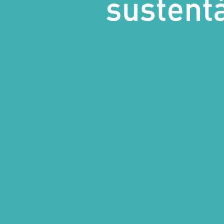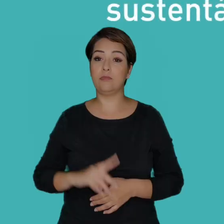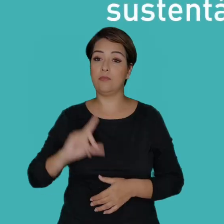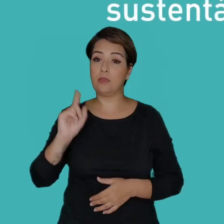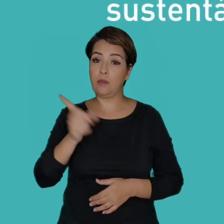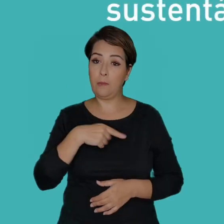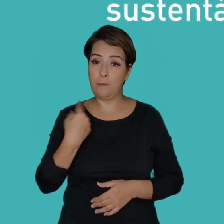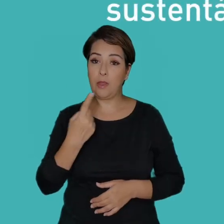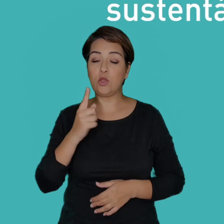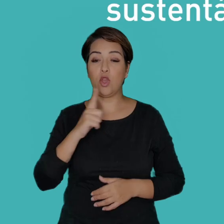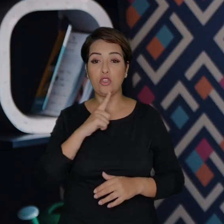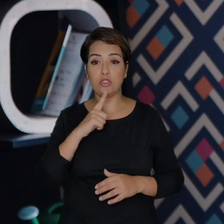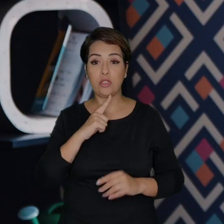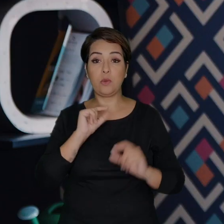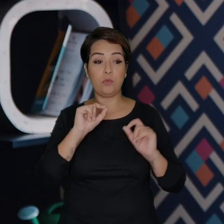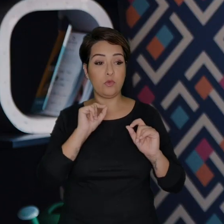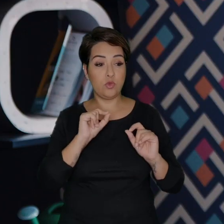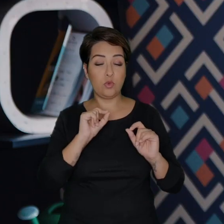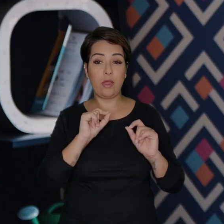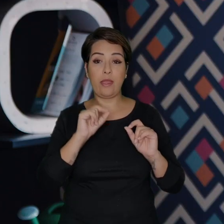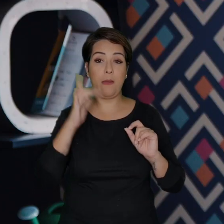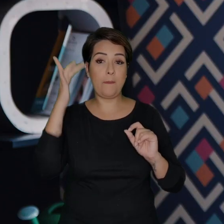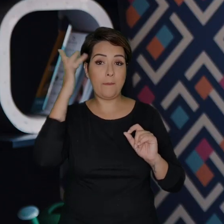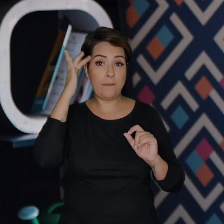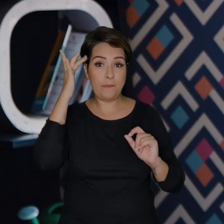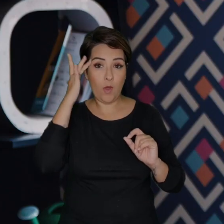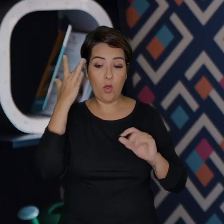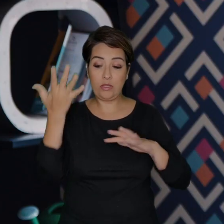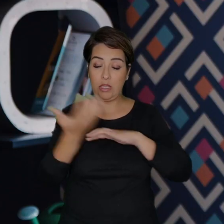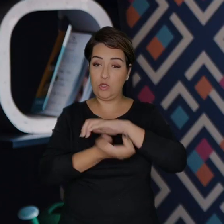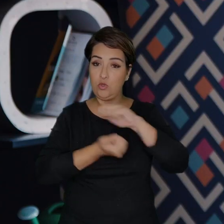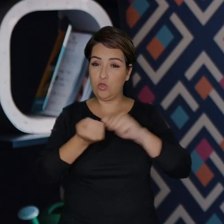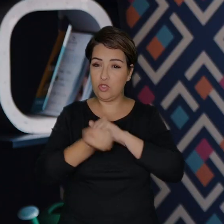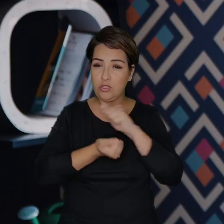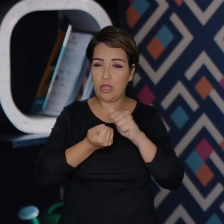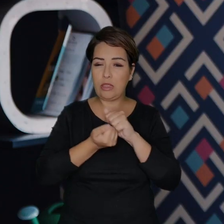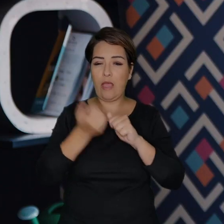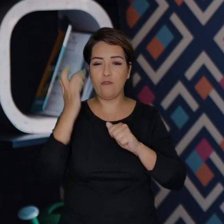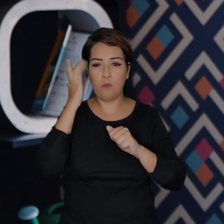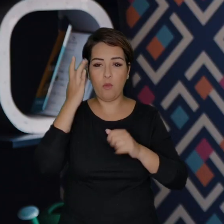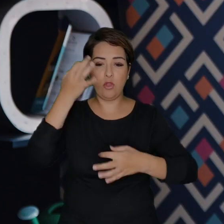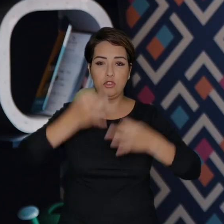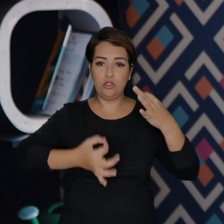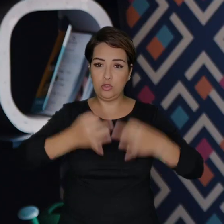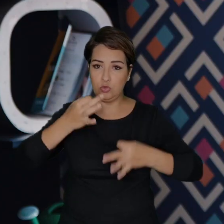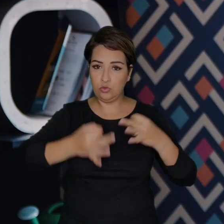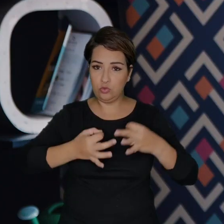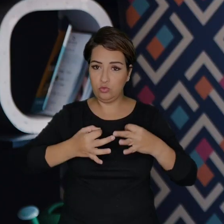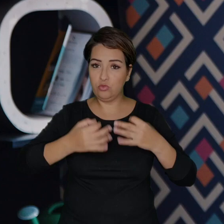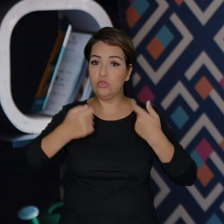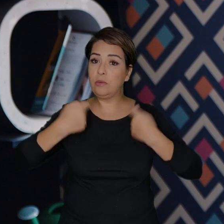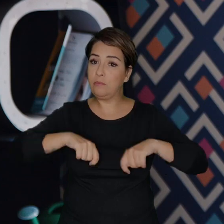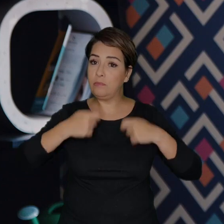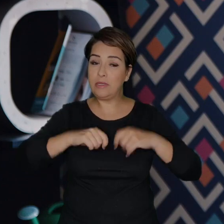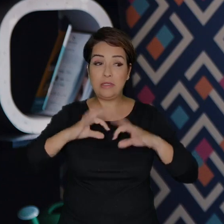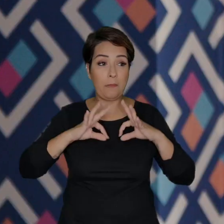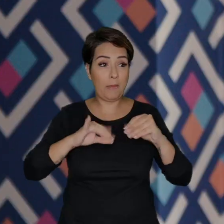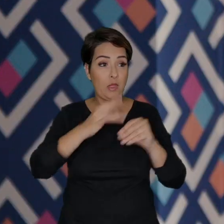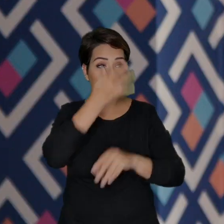Para a gente ter uma moda que seja mais sustentável, que seja mais justa, ela tem que ser justa para todo mundo.